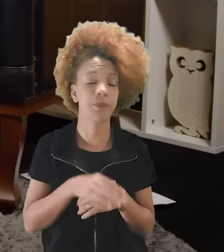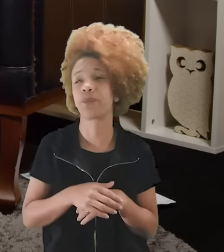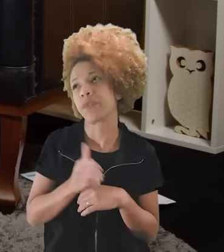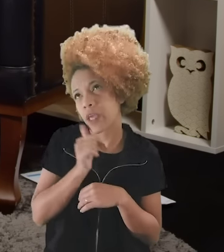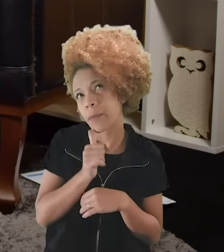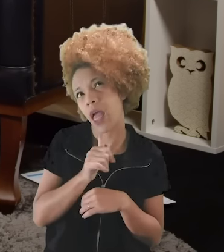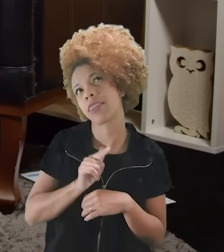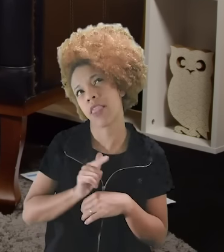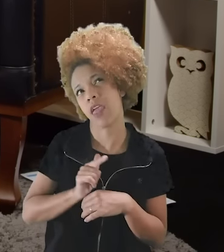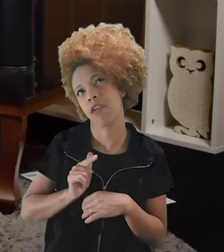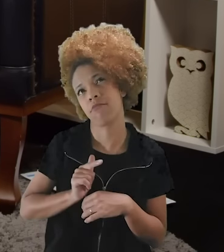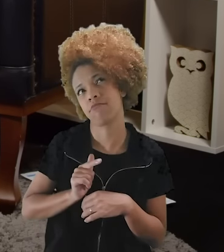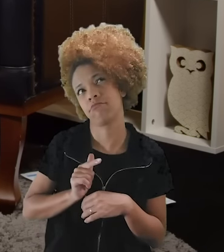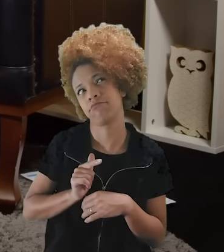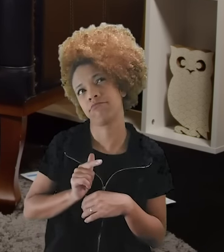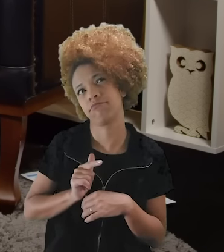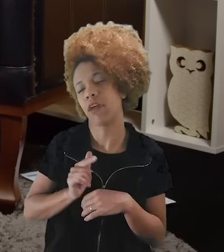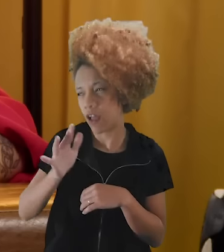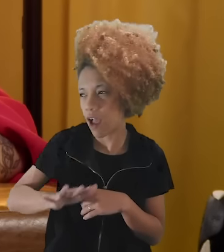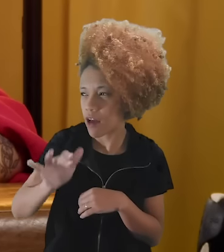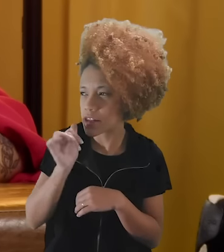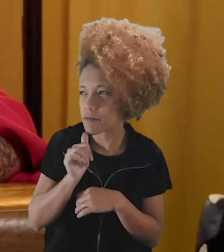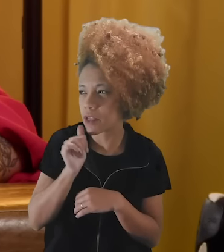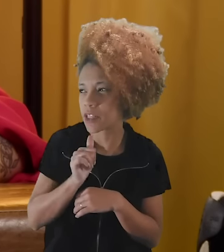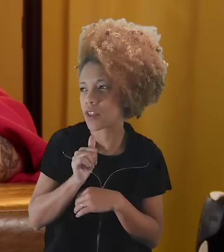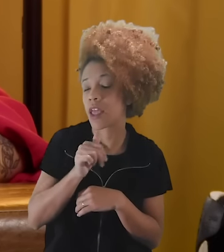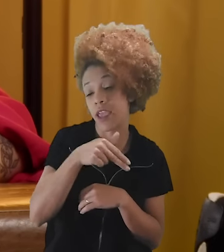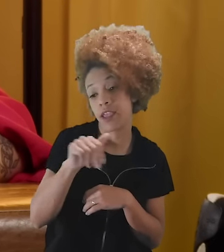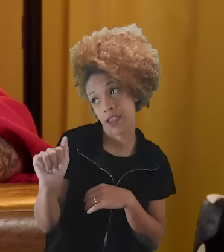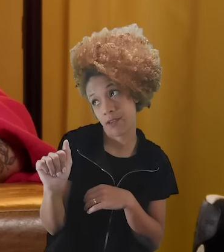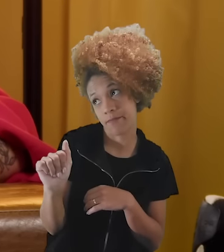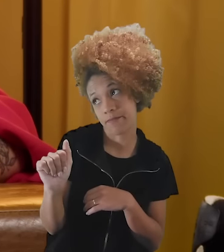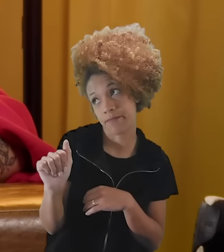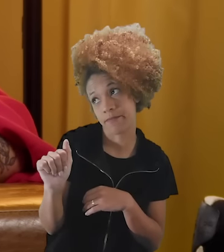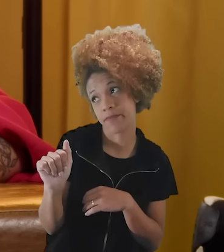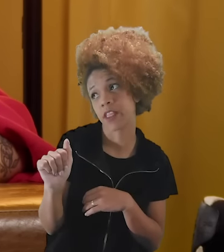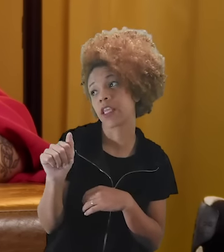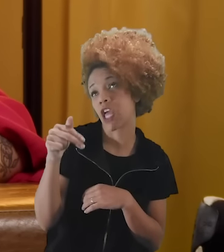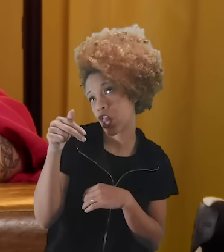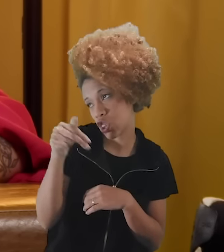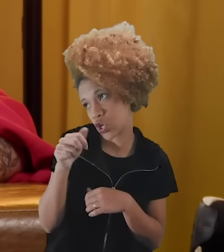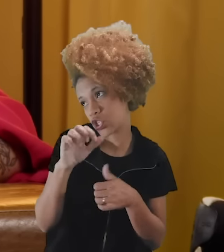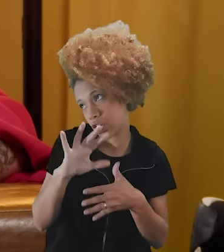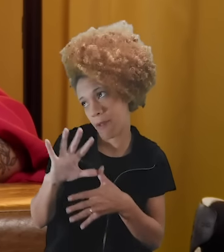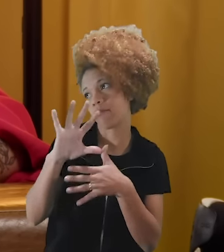feminino a gente tem muito ali do as menas da do na né norteamérica que elas são bem fortes